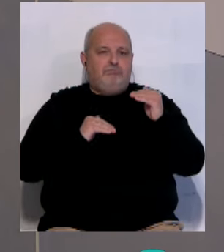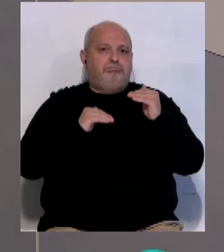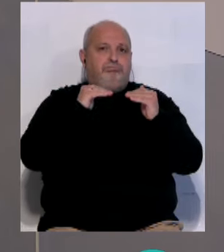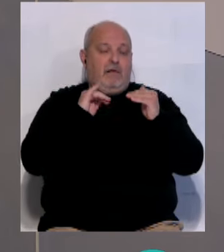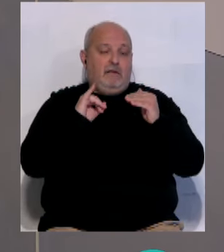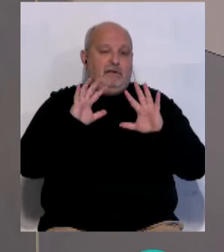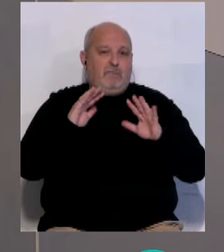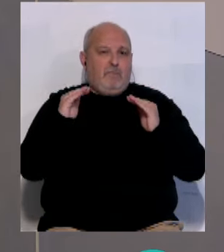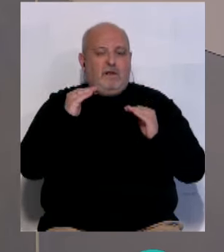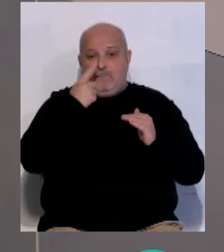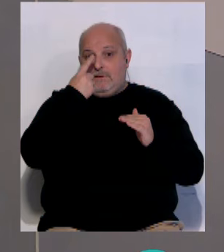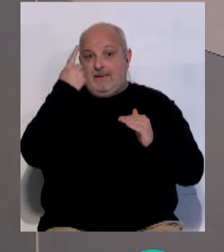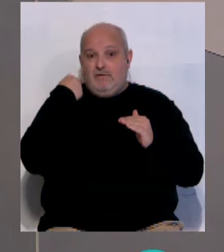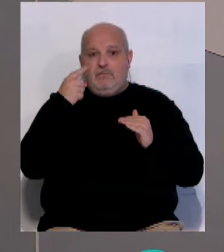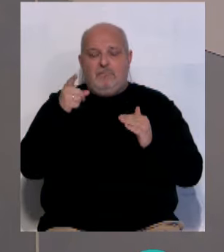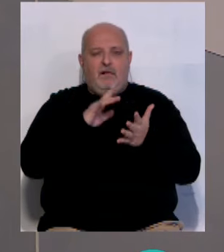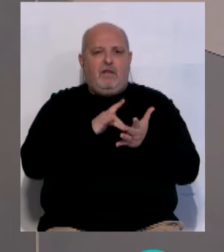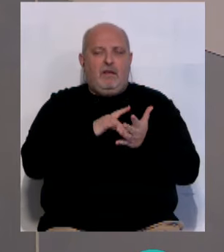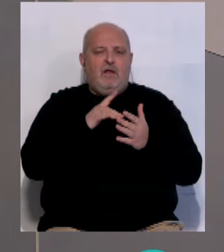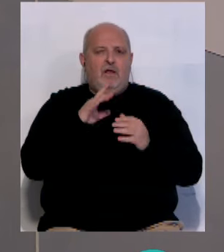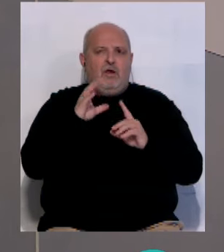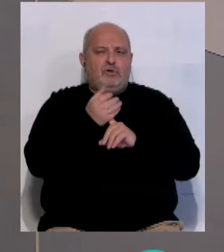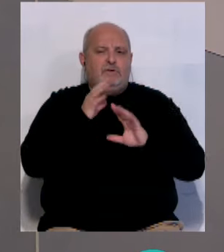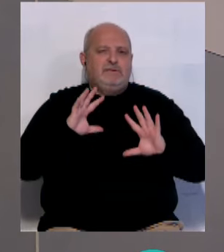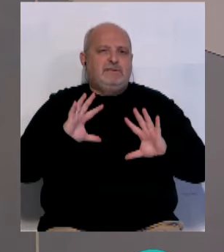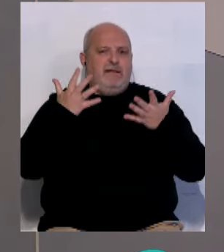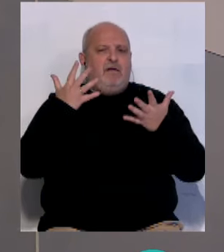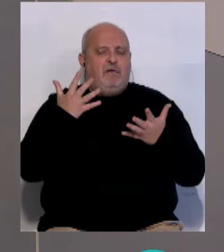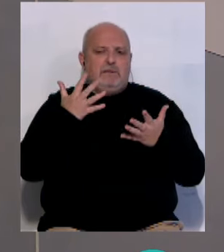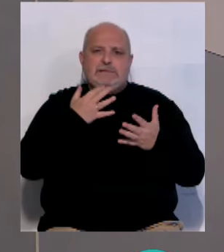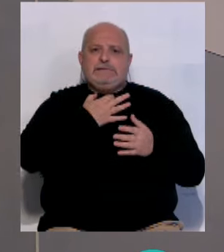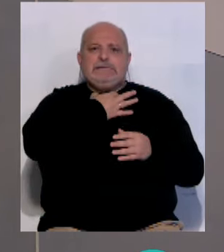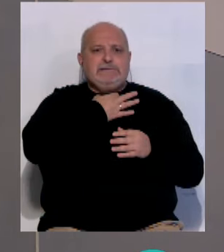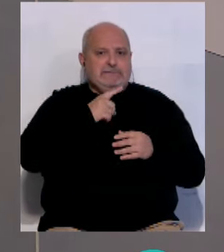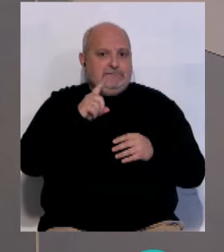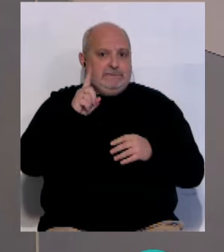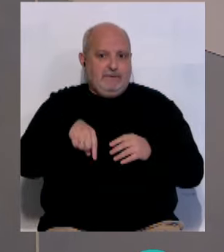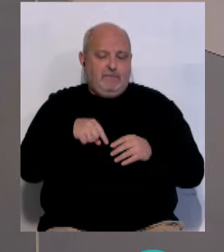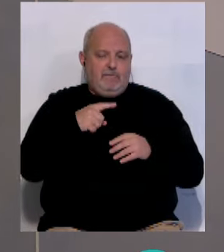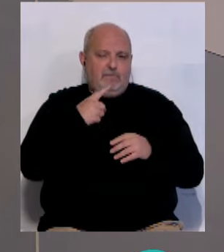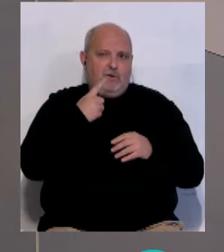que la temporada anterior consiguió salvar una situación muy adversa y compleja con futbolistas